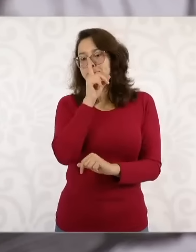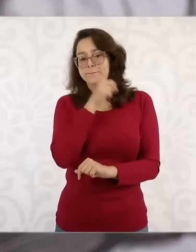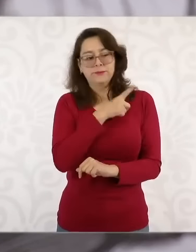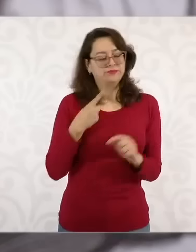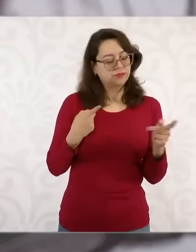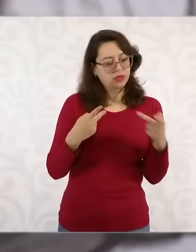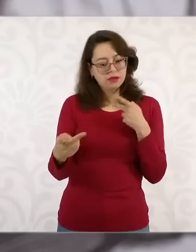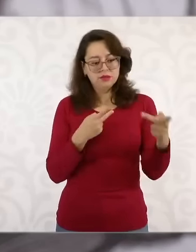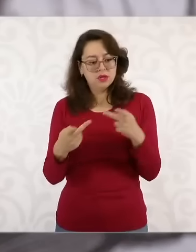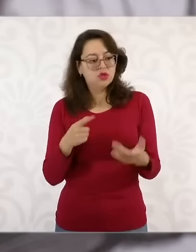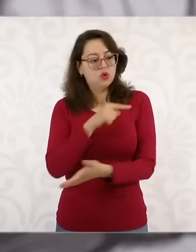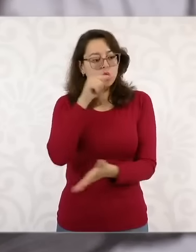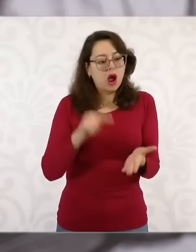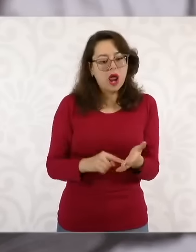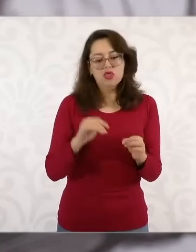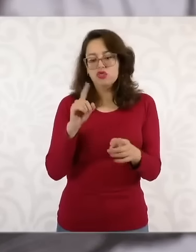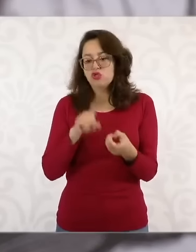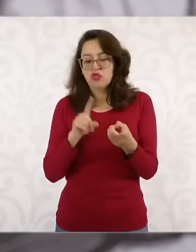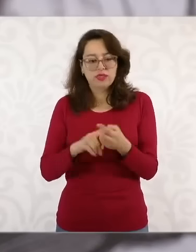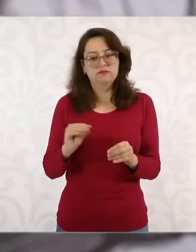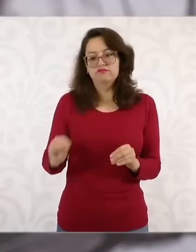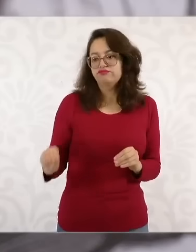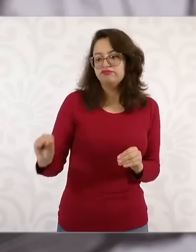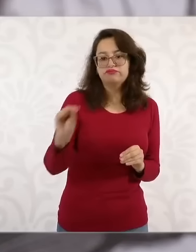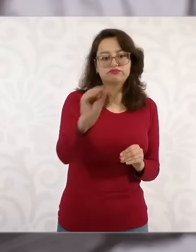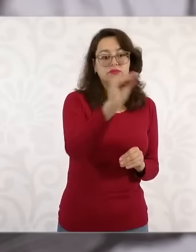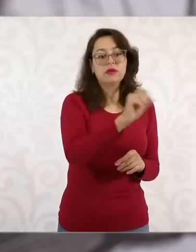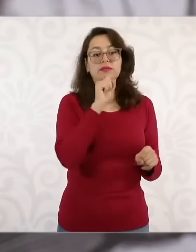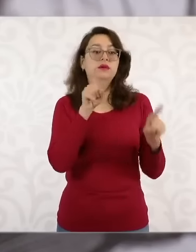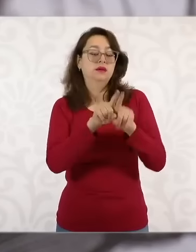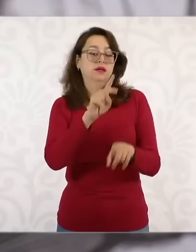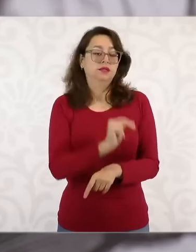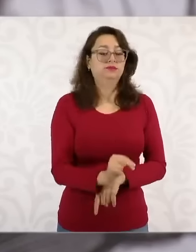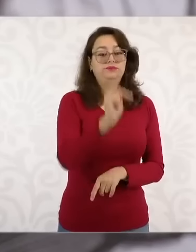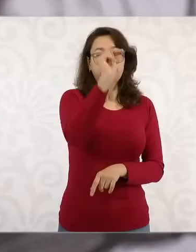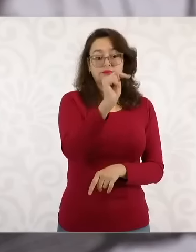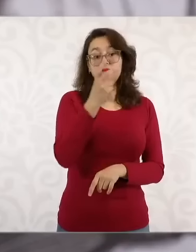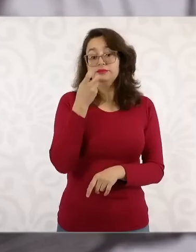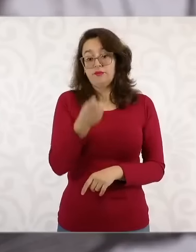en el noreste del país. Además, al desarrollarse por etapas, hemos podido incorporar sistemas de